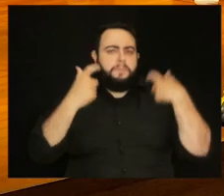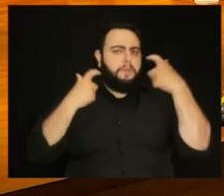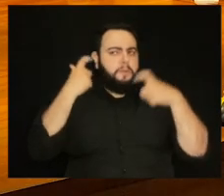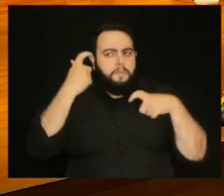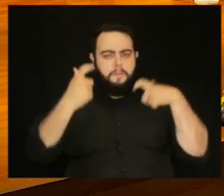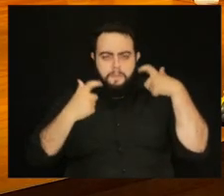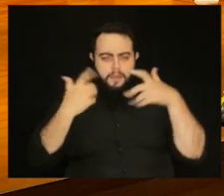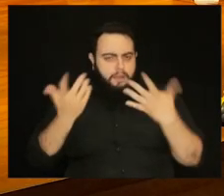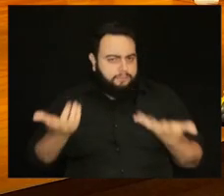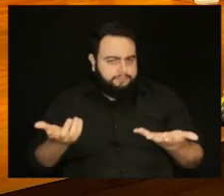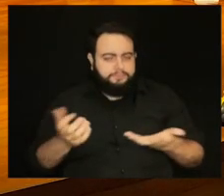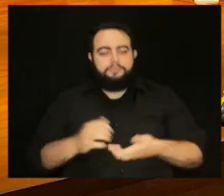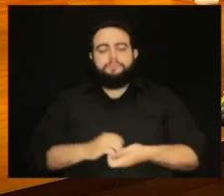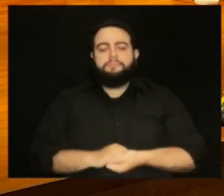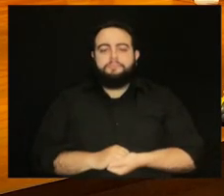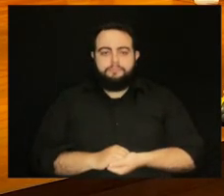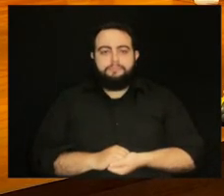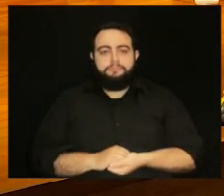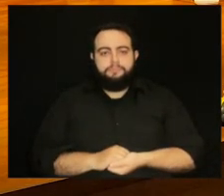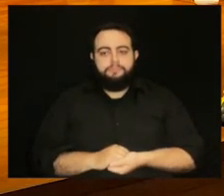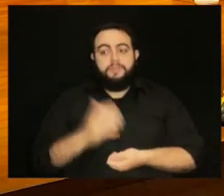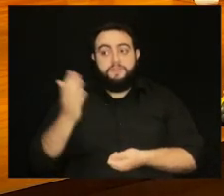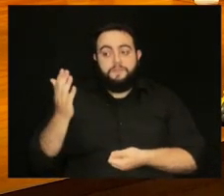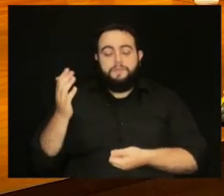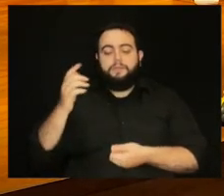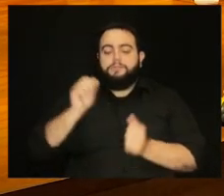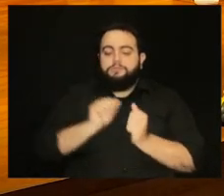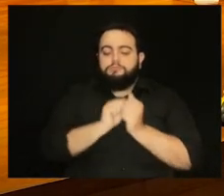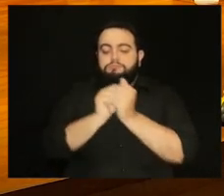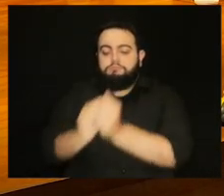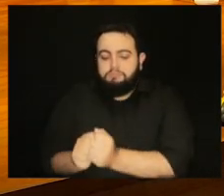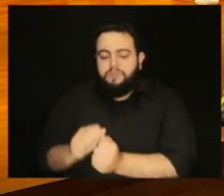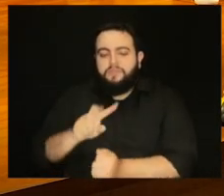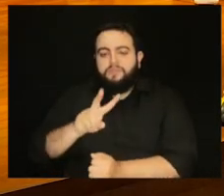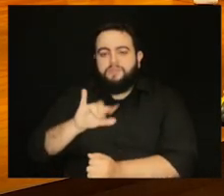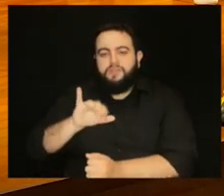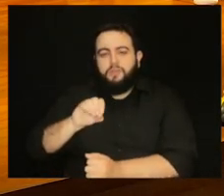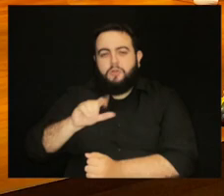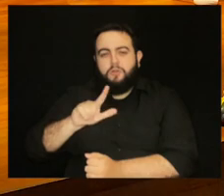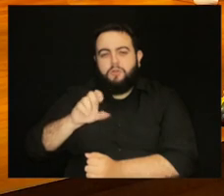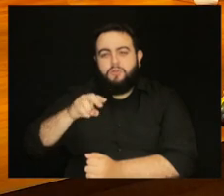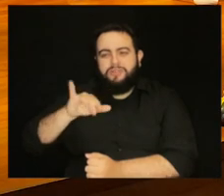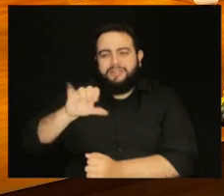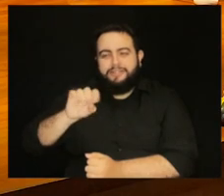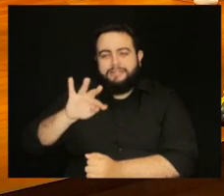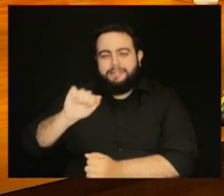lá. Então vem o violonista dele que depois queria se tornar um baixista super importante do tango